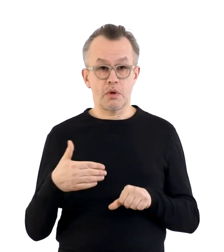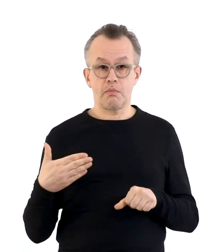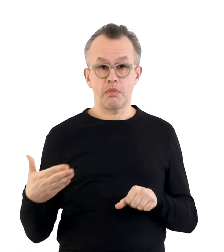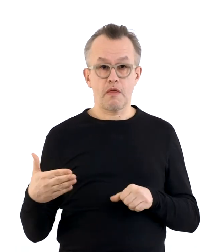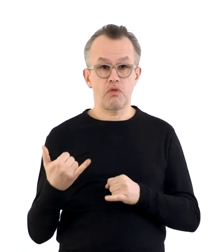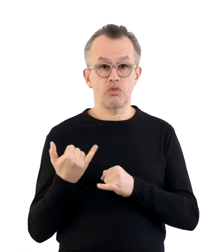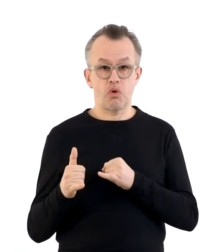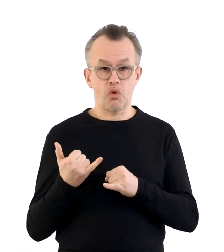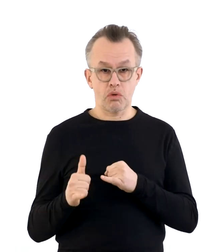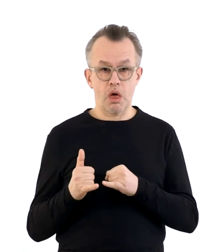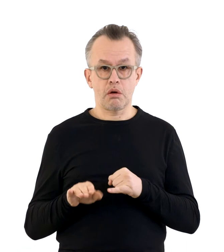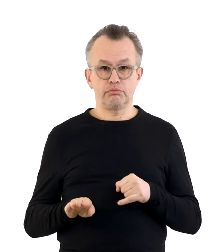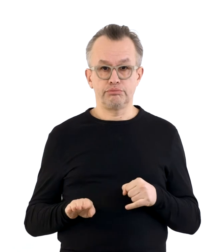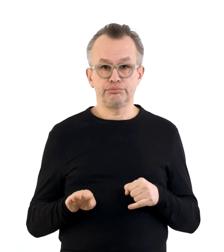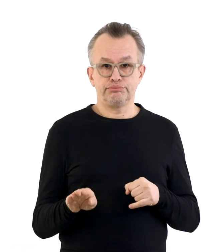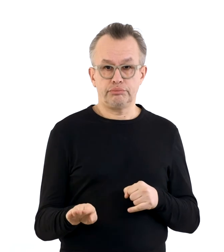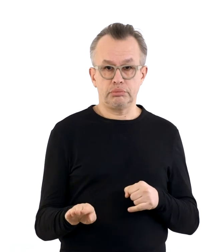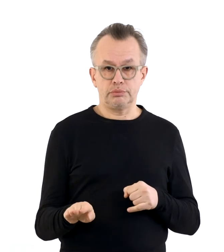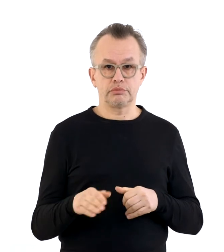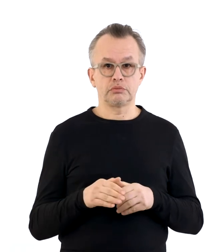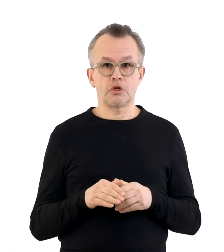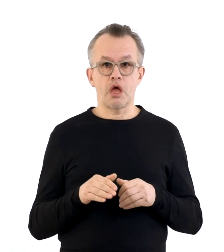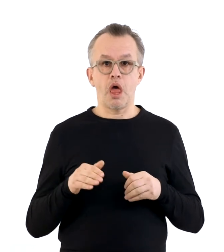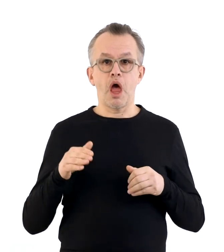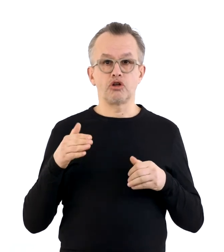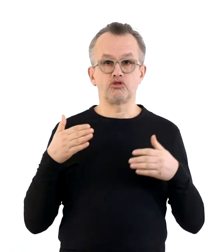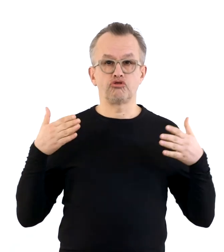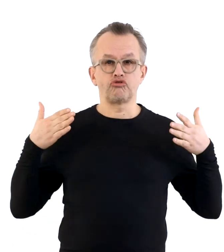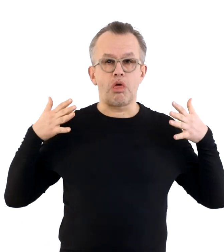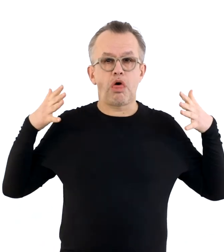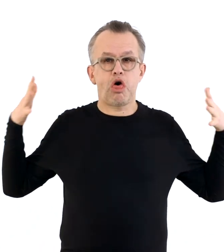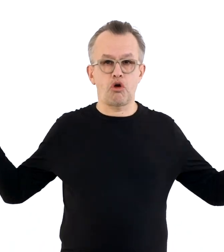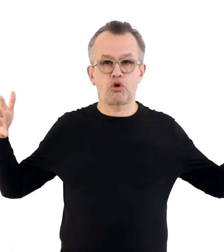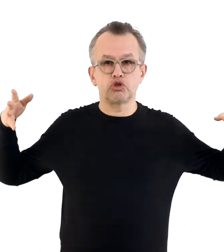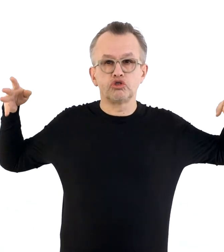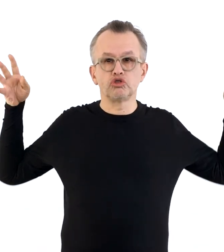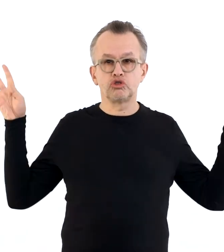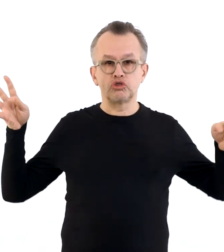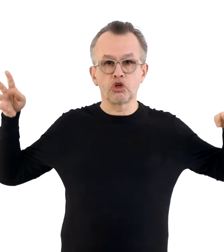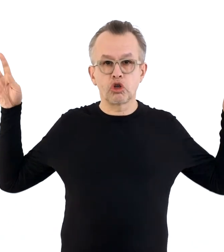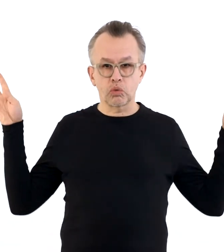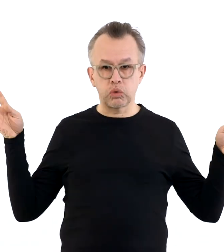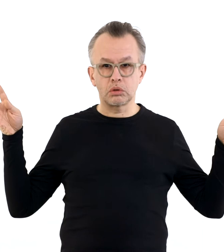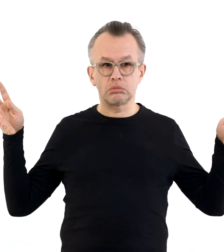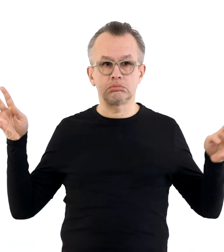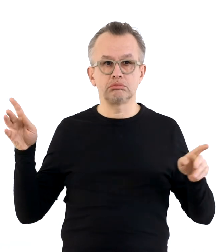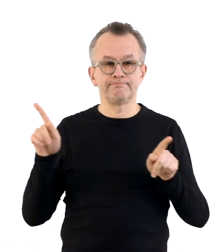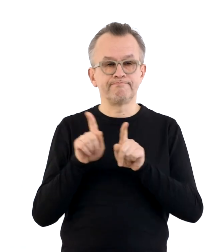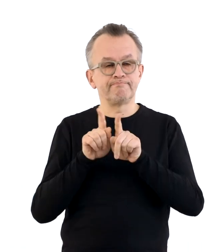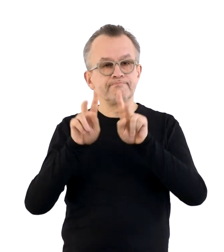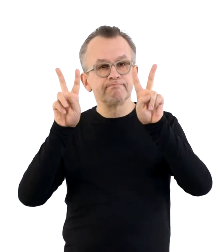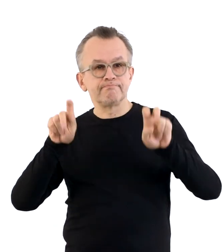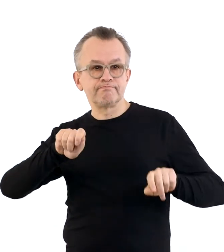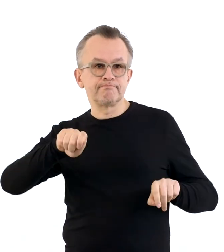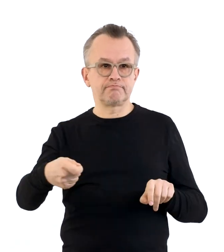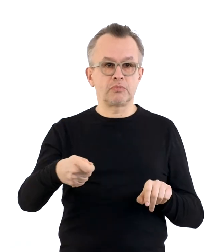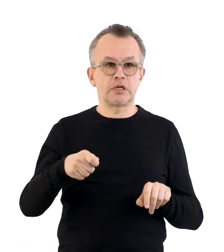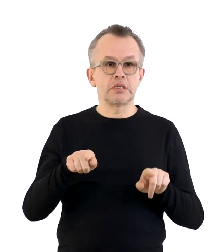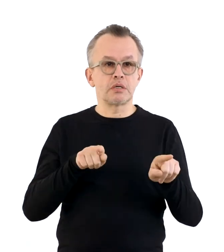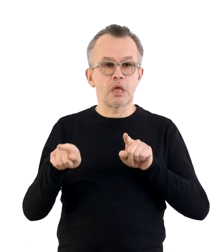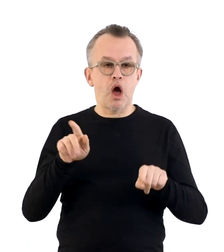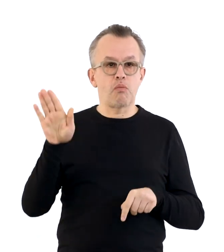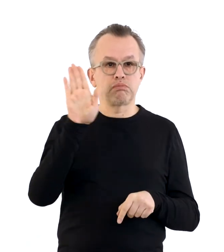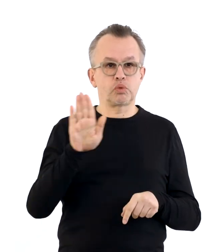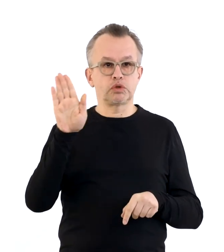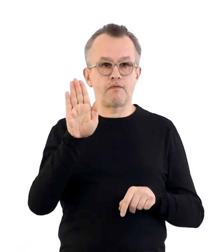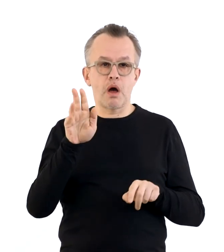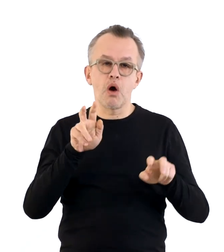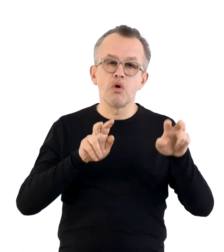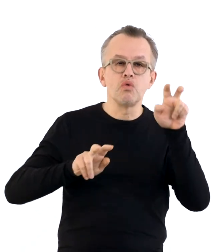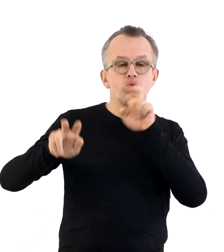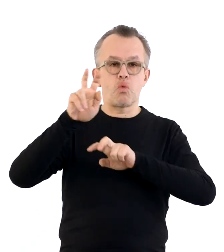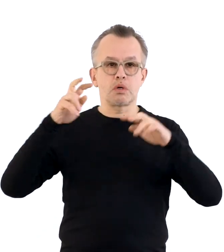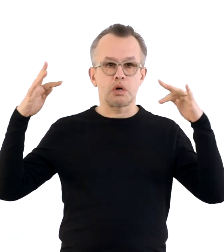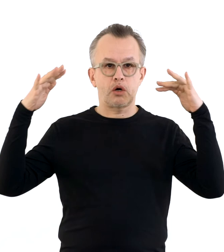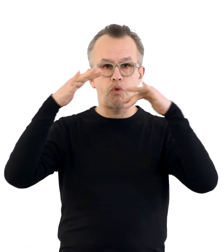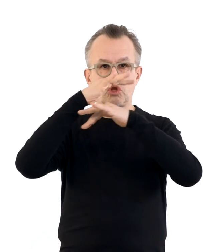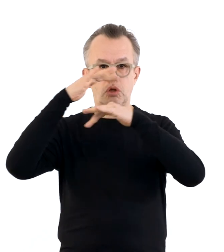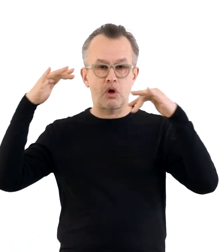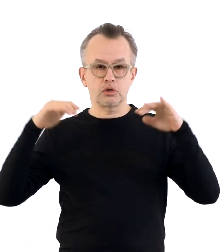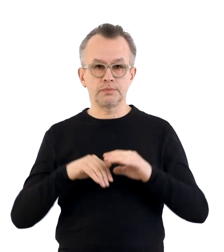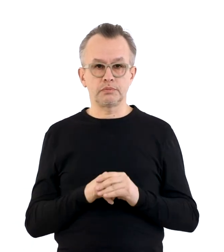Wysunięta do przodu prawa noga i rozpostarte skrzydła nadają postaci bóstwa harmonijność ruchu.